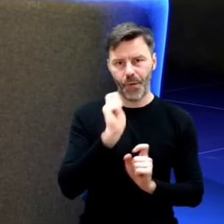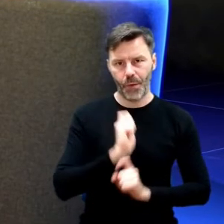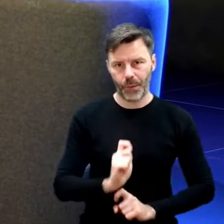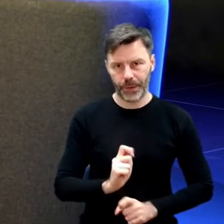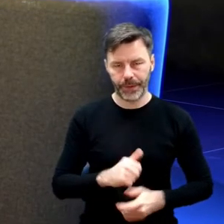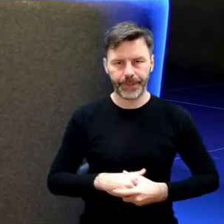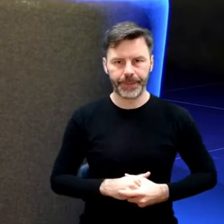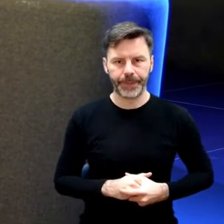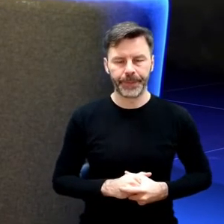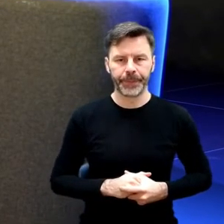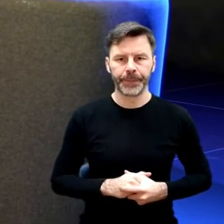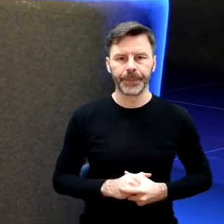na rynku nieruchomości